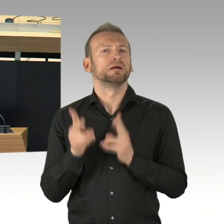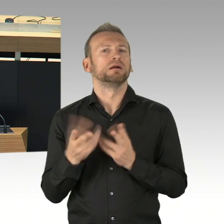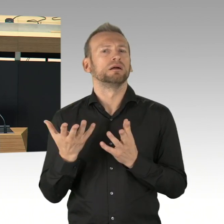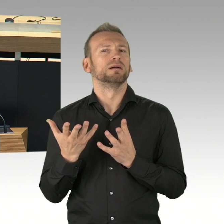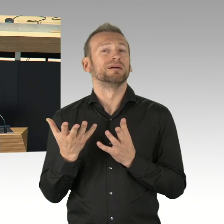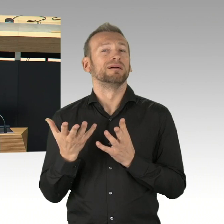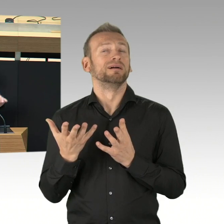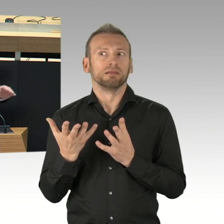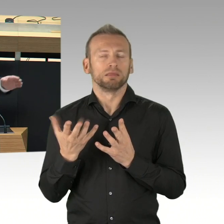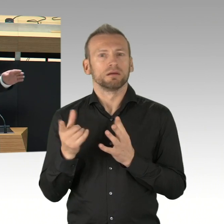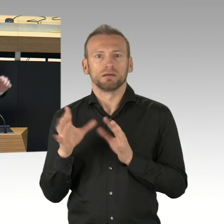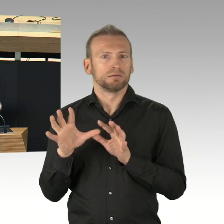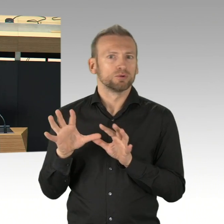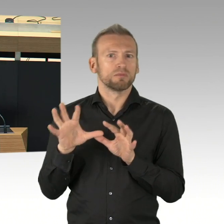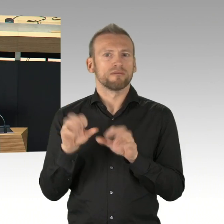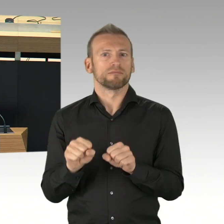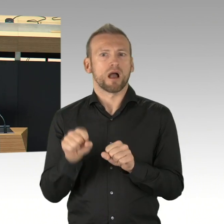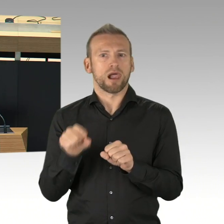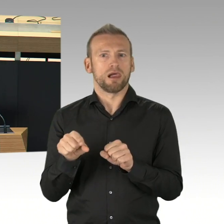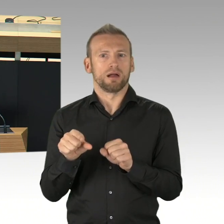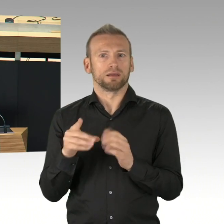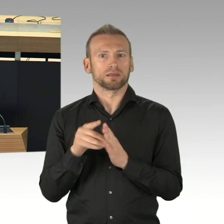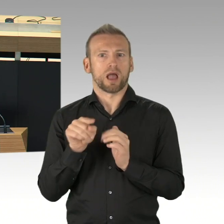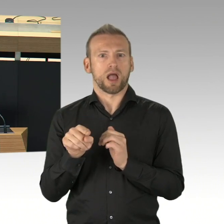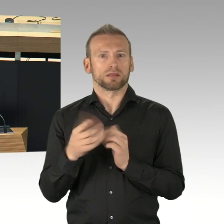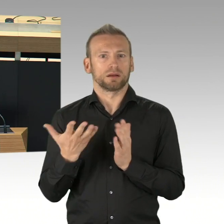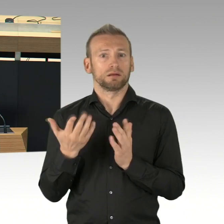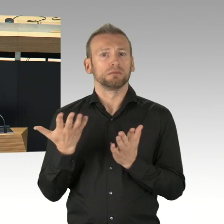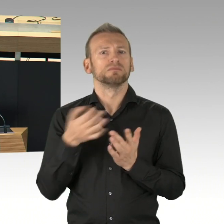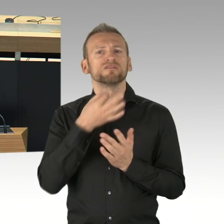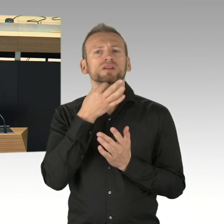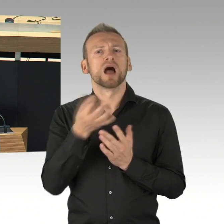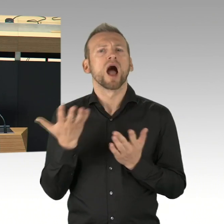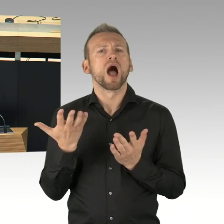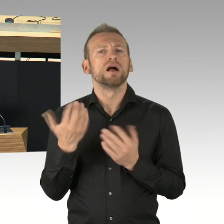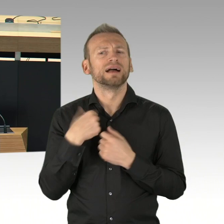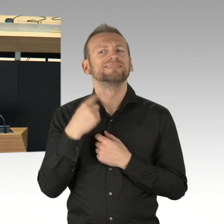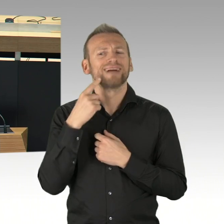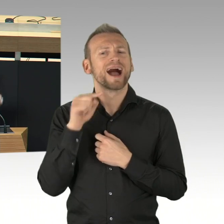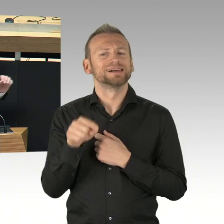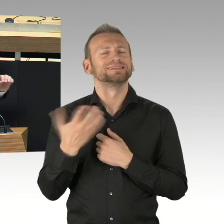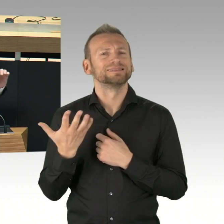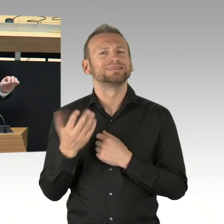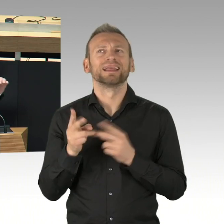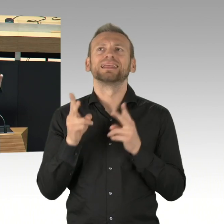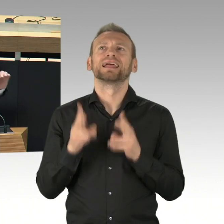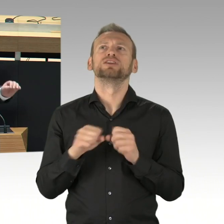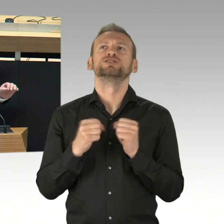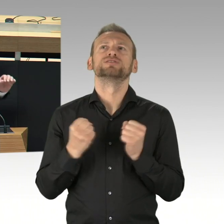Und wenn die Bausenatorin die Politik der interventionistischen Linken, die eins a im Verfassungsschutzbericht,